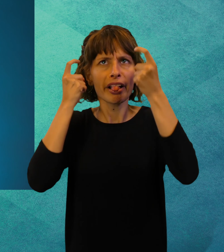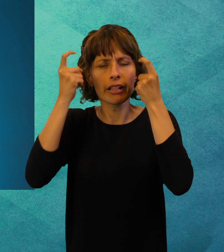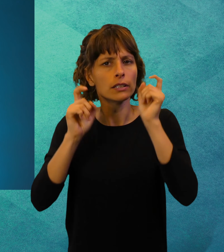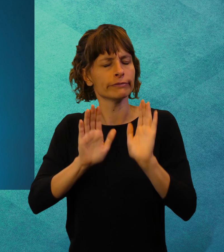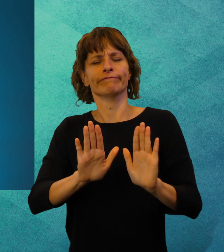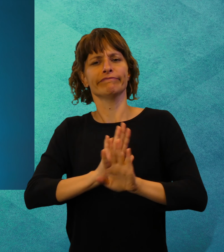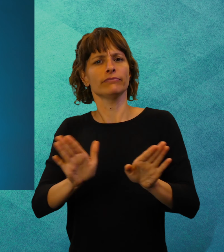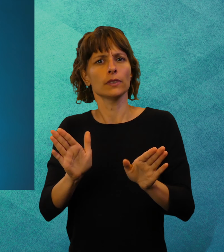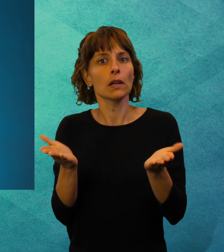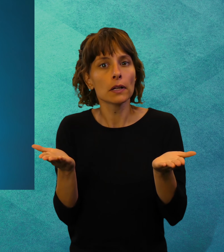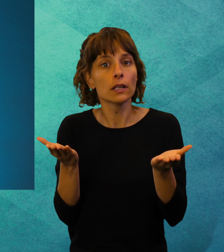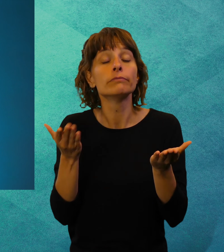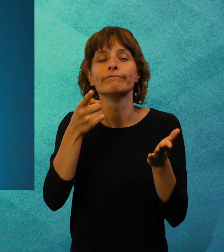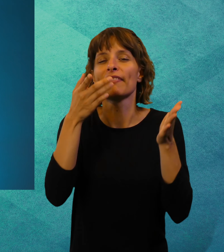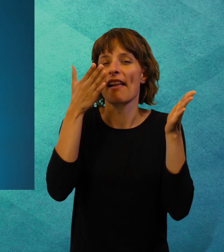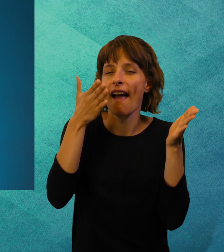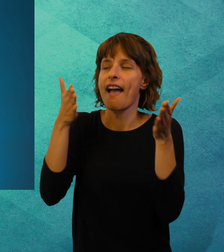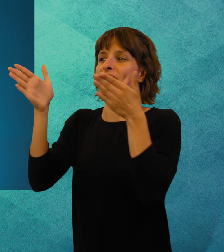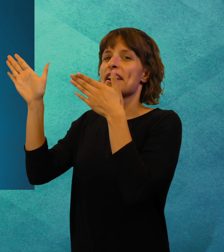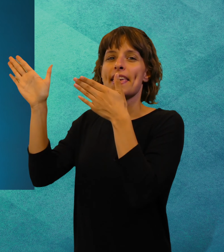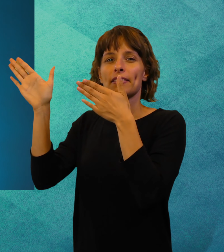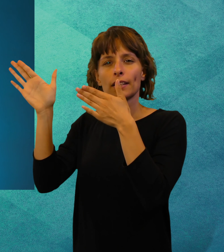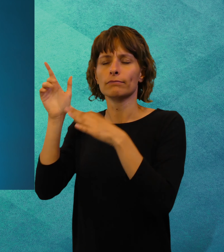je doen door als het maar even kan toch weer naar je werk te gaan of naar school te gaan